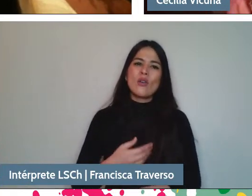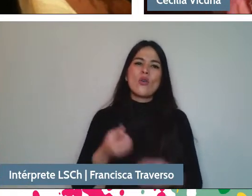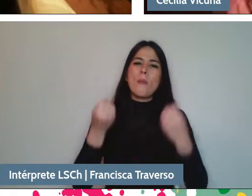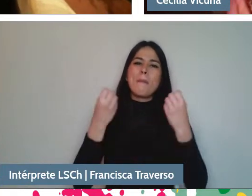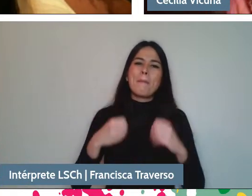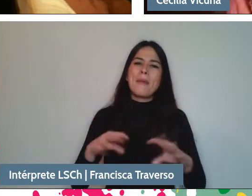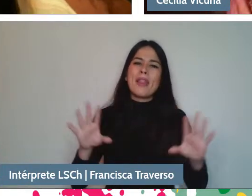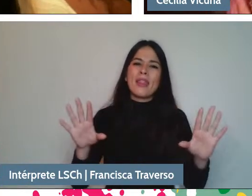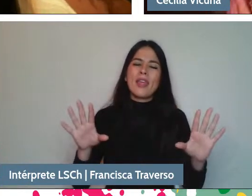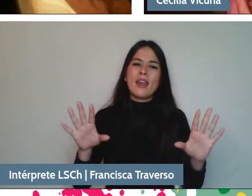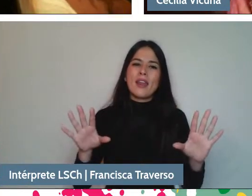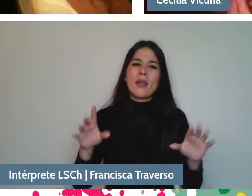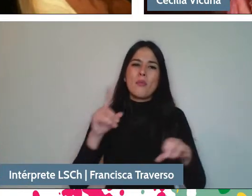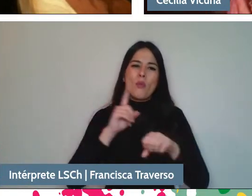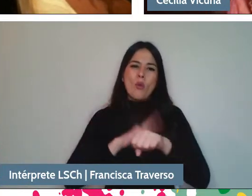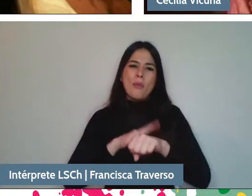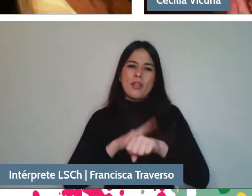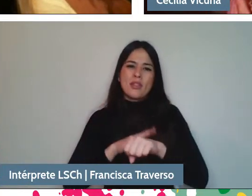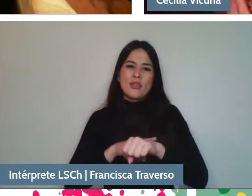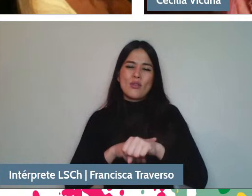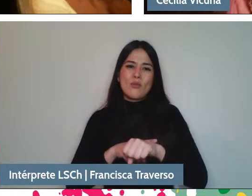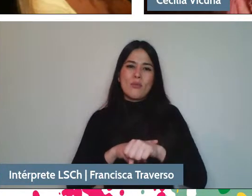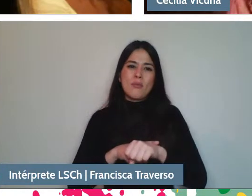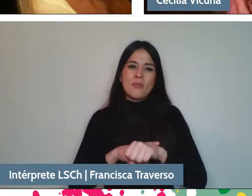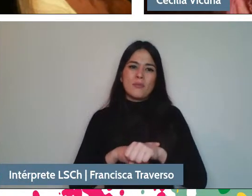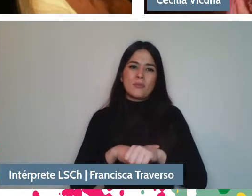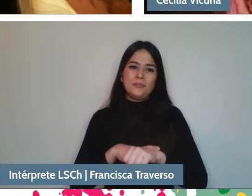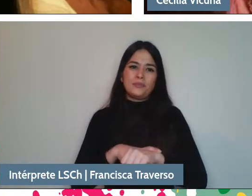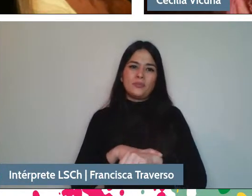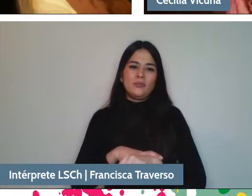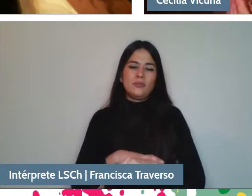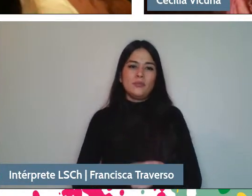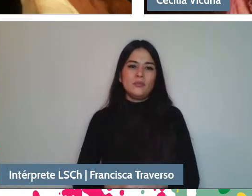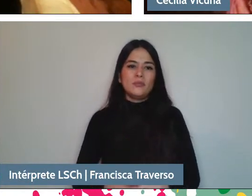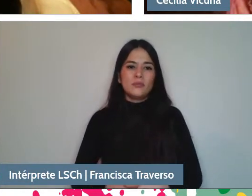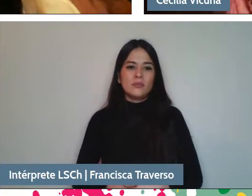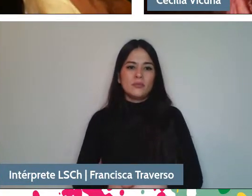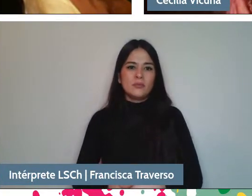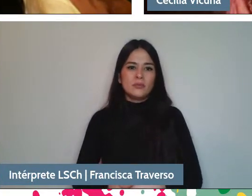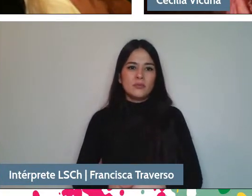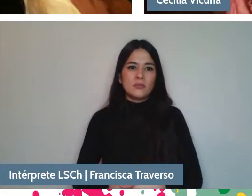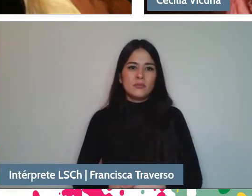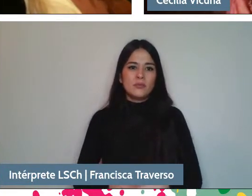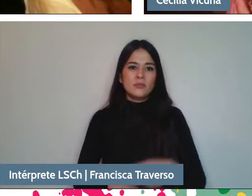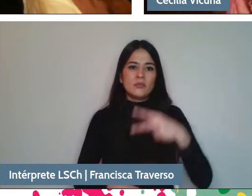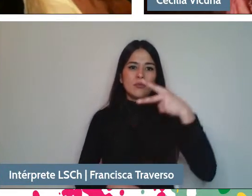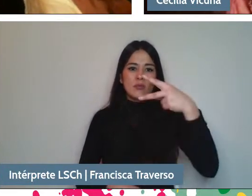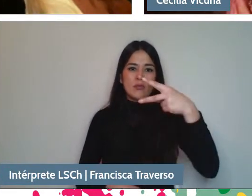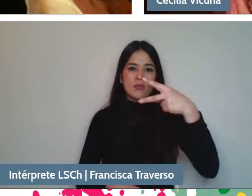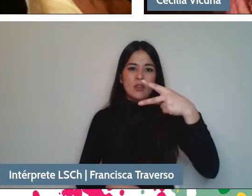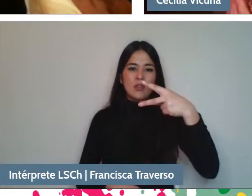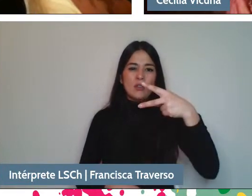para señalar dos cosas que son desgarradoras